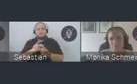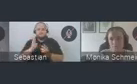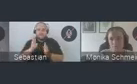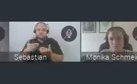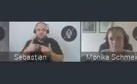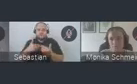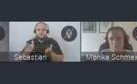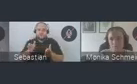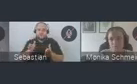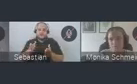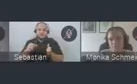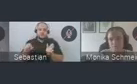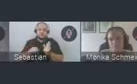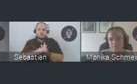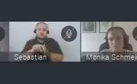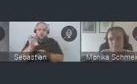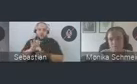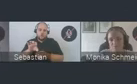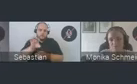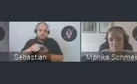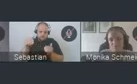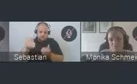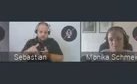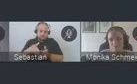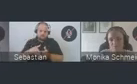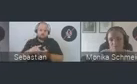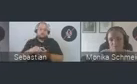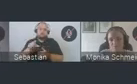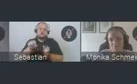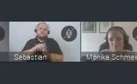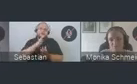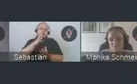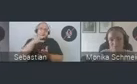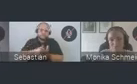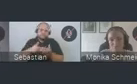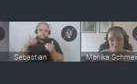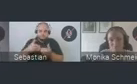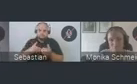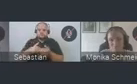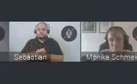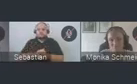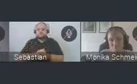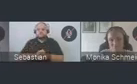będzie otwarty do przeglądania, do wykorzystania, do czerpania wiedzy.